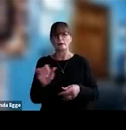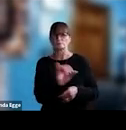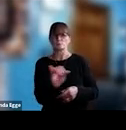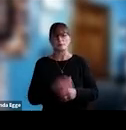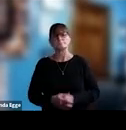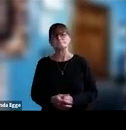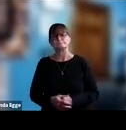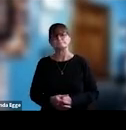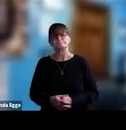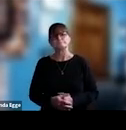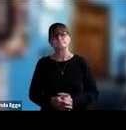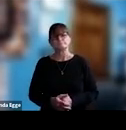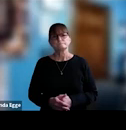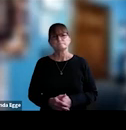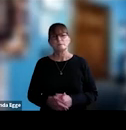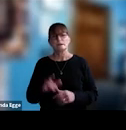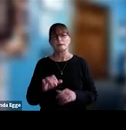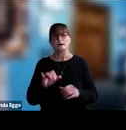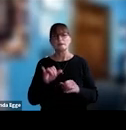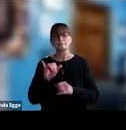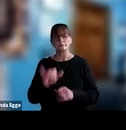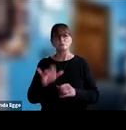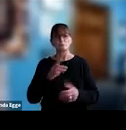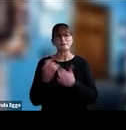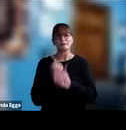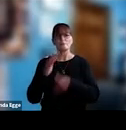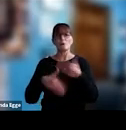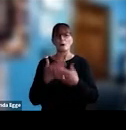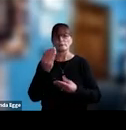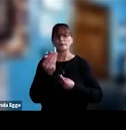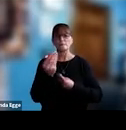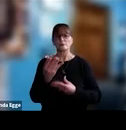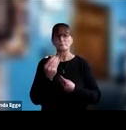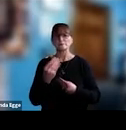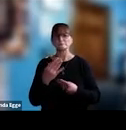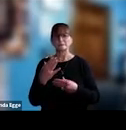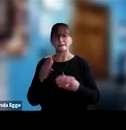Pero de ahí es de donde obtenemos toda esta información y básicamente la he desglosado en eso.